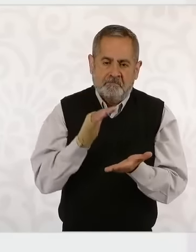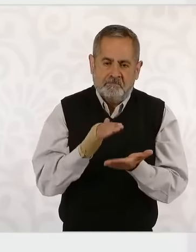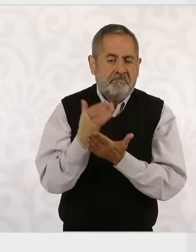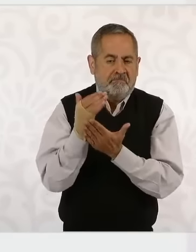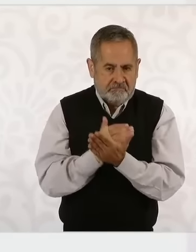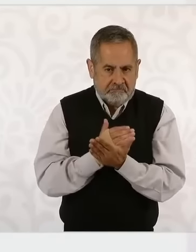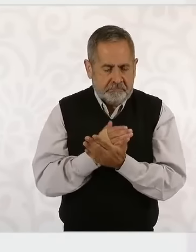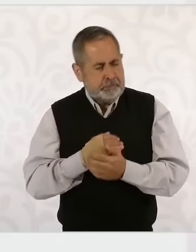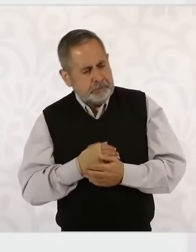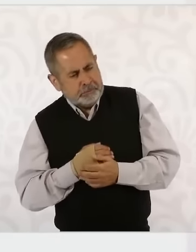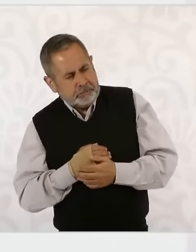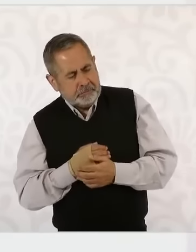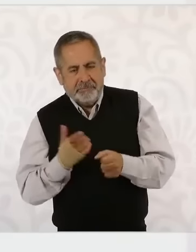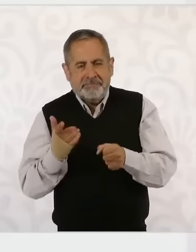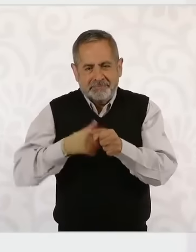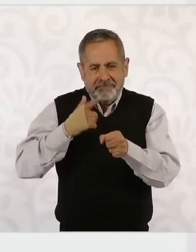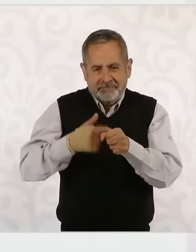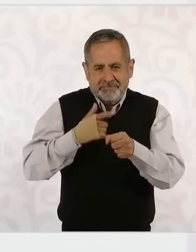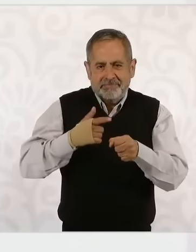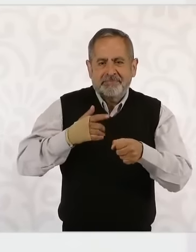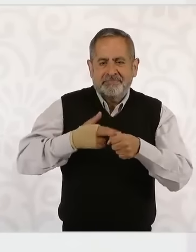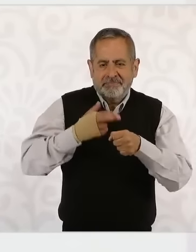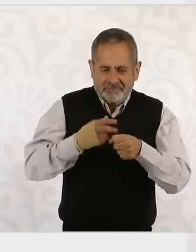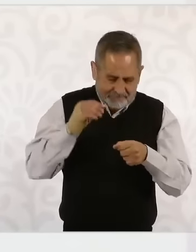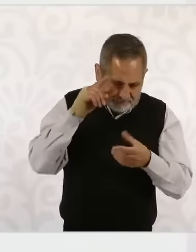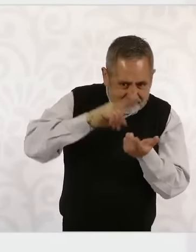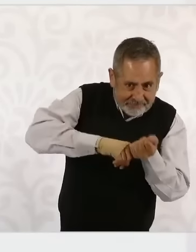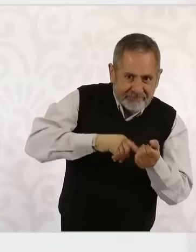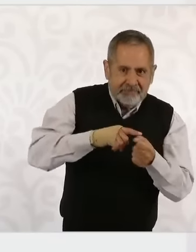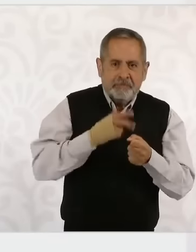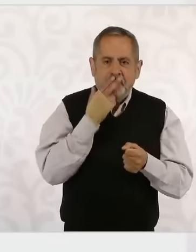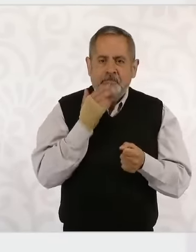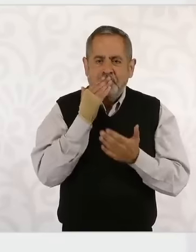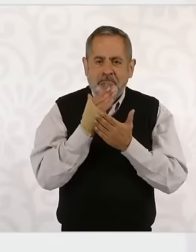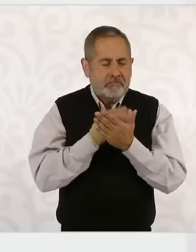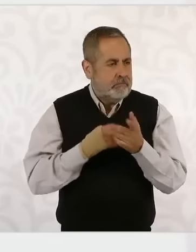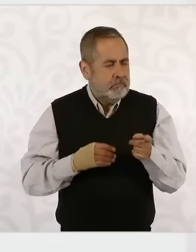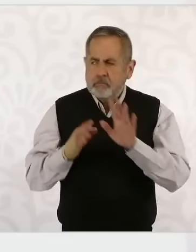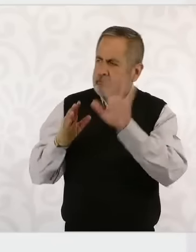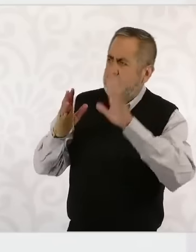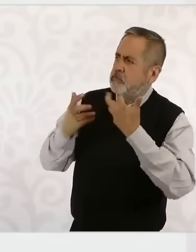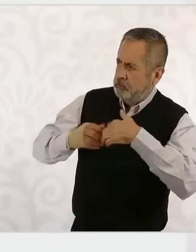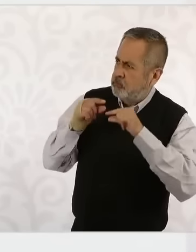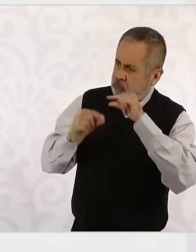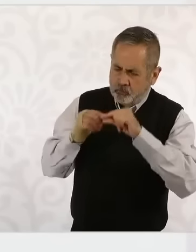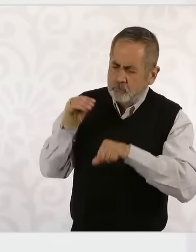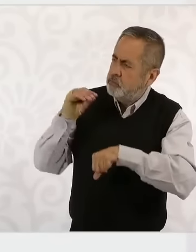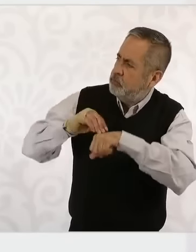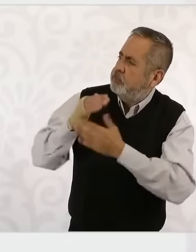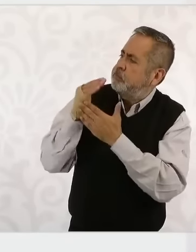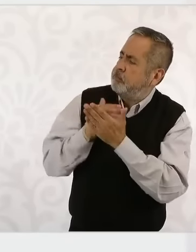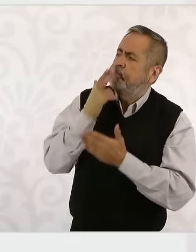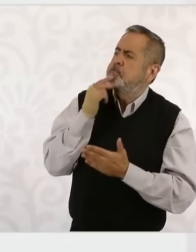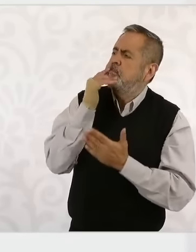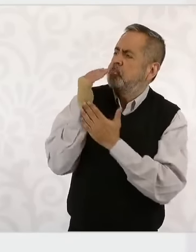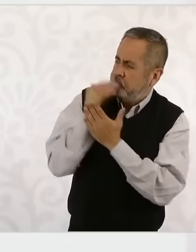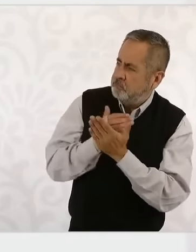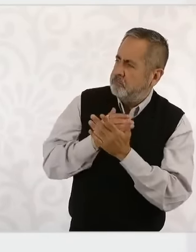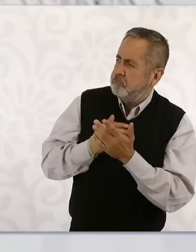en en las bebidas e en el corto plazo. Entonces, eh van a ser